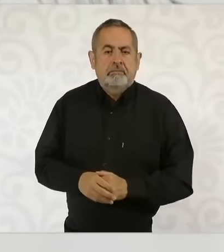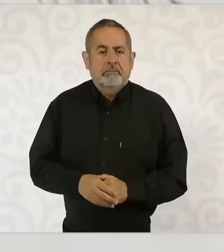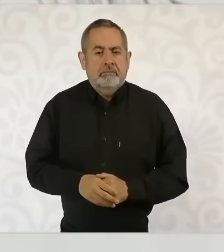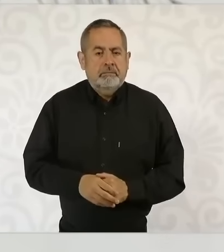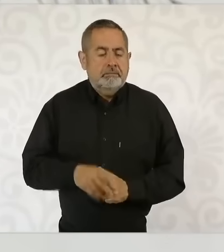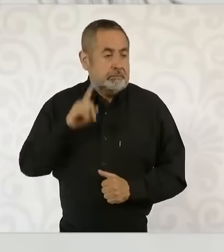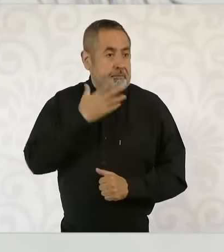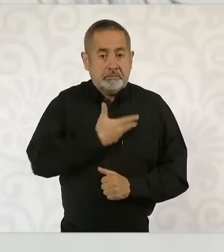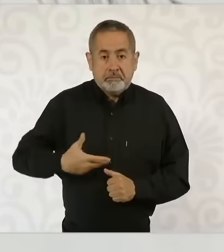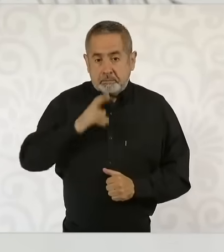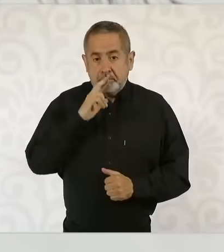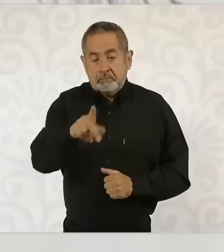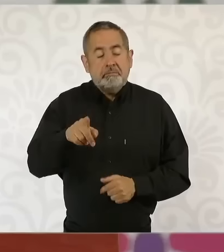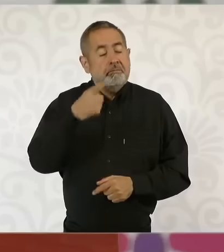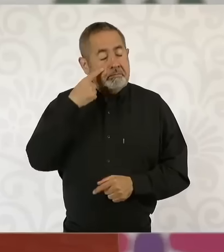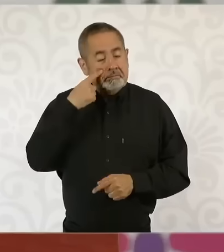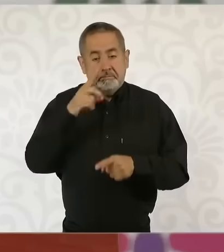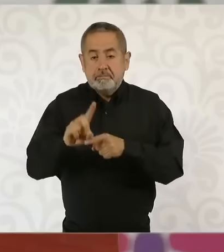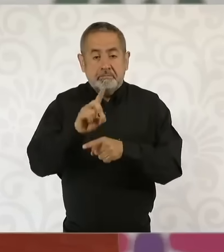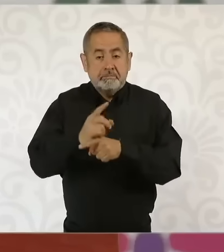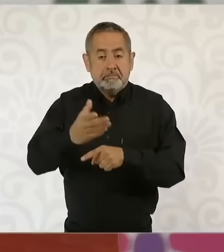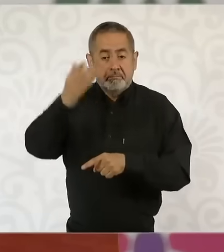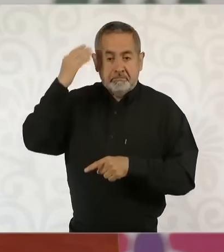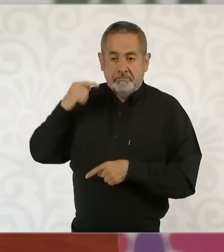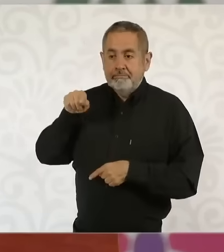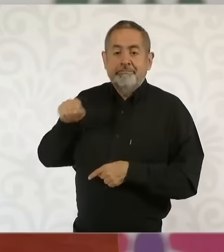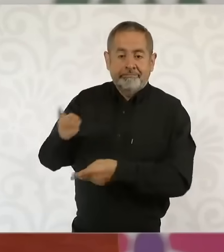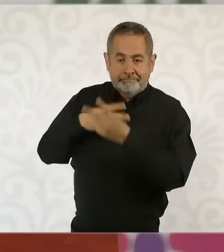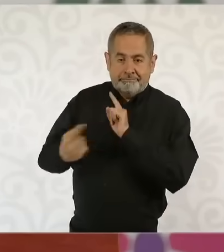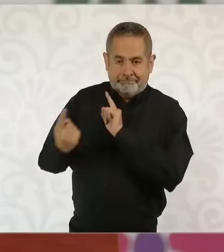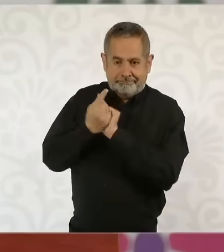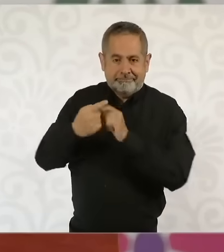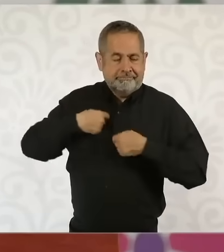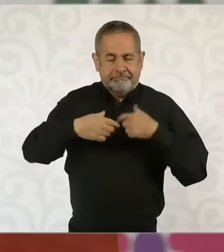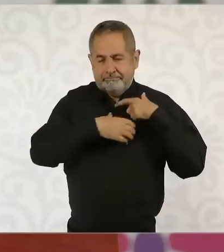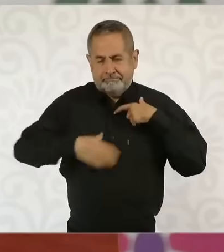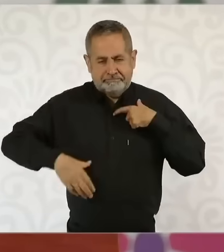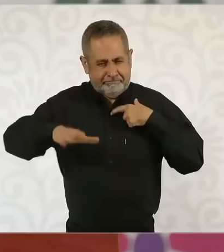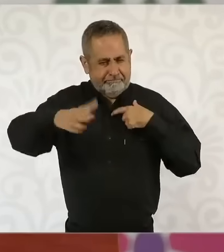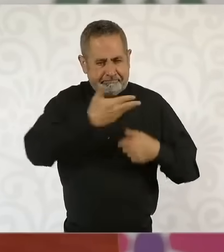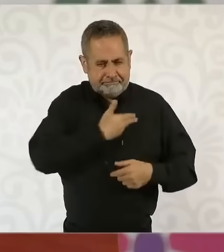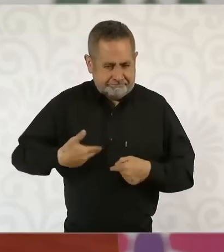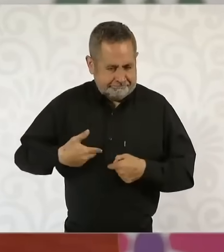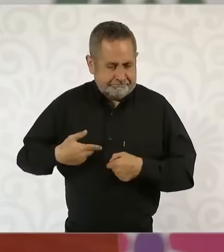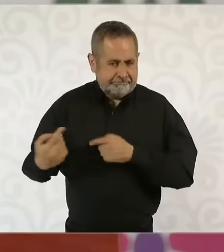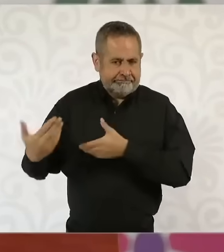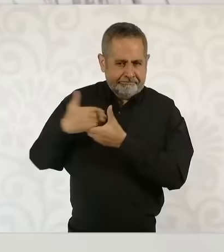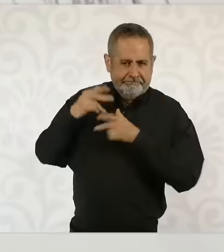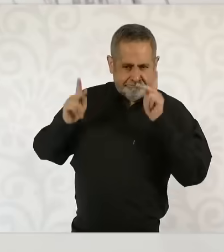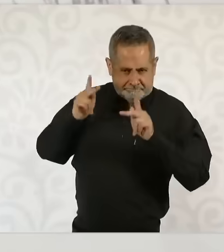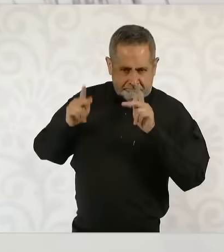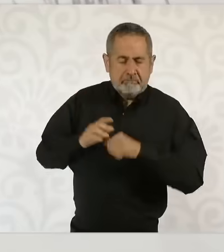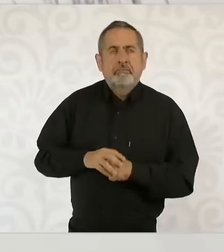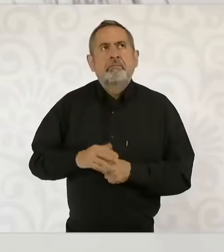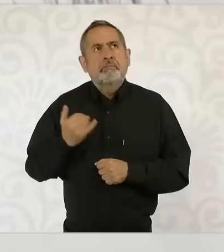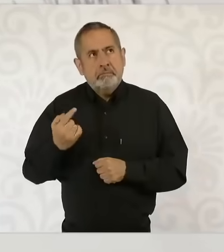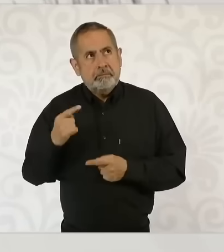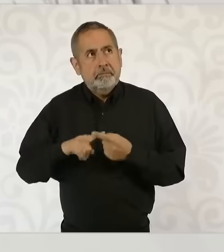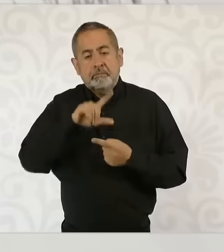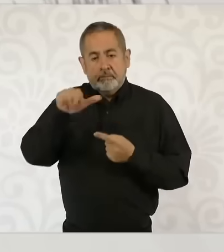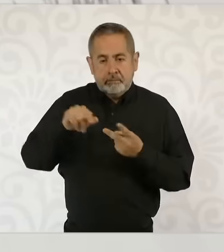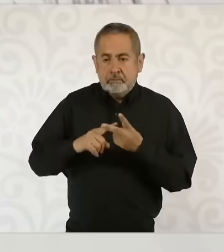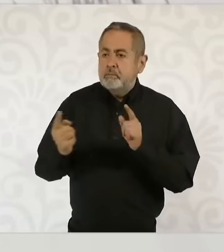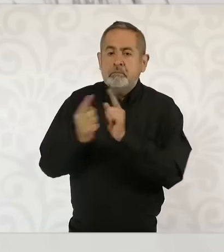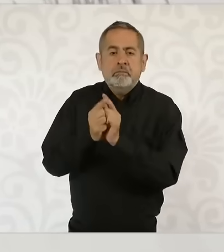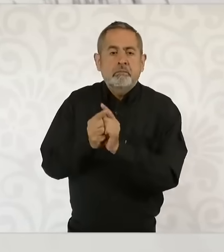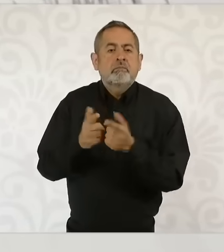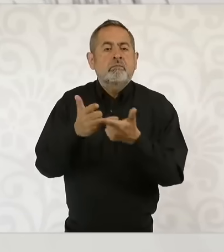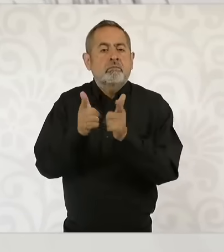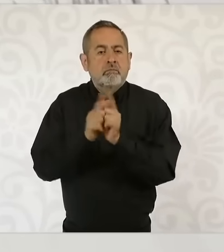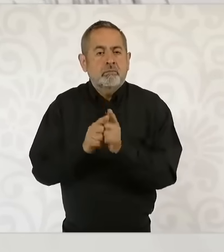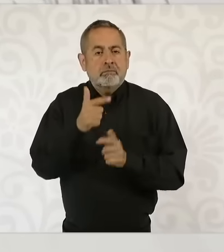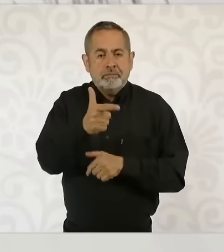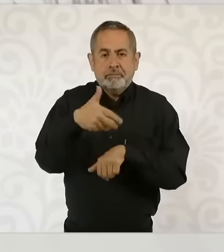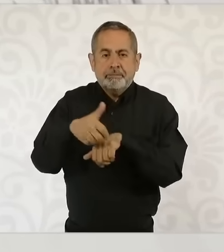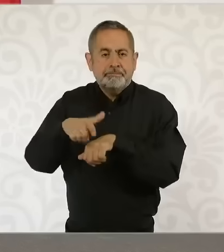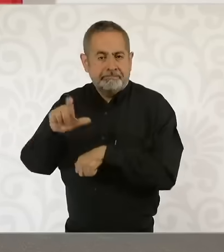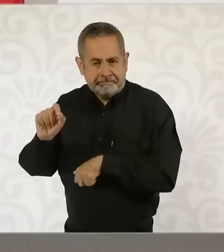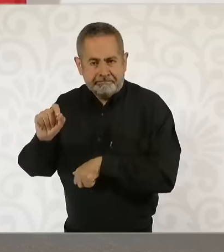Lula a a mi toma de posesión, después eh cuando estuve en el G20 en Río y ahora que nos vimos